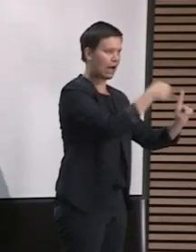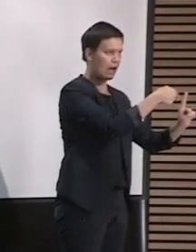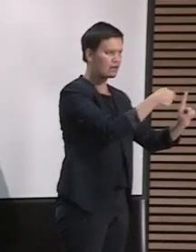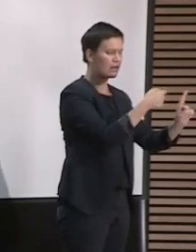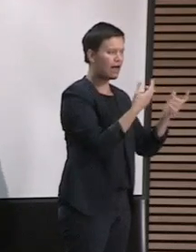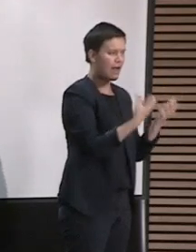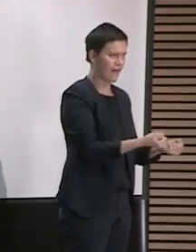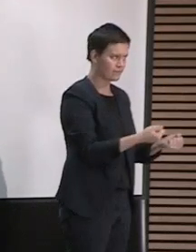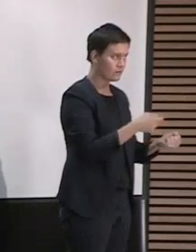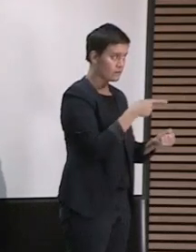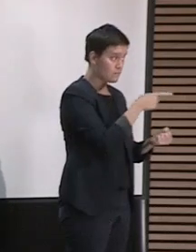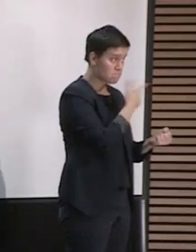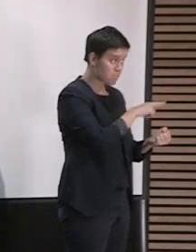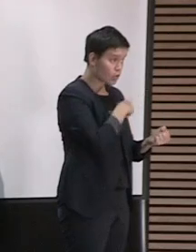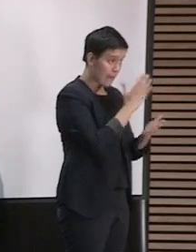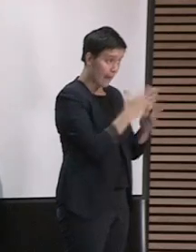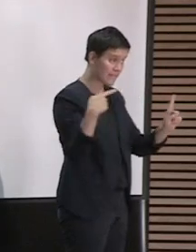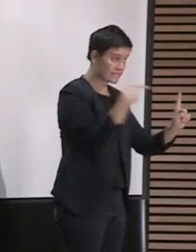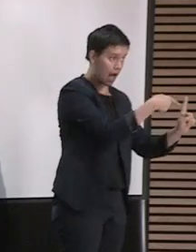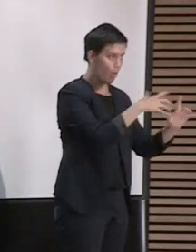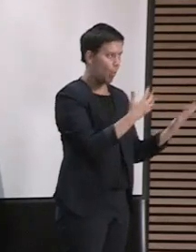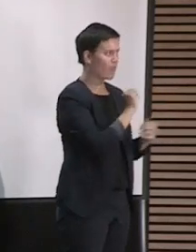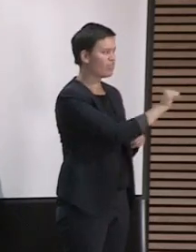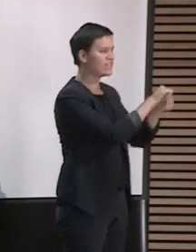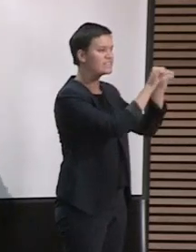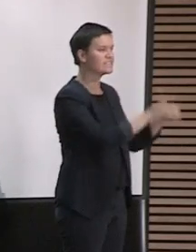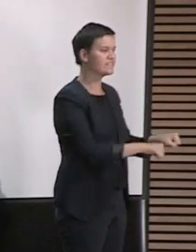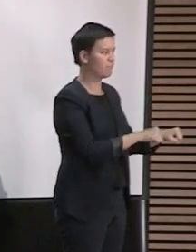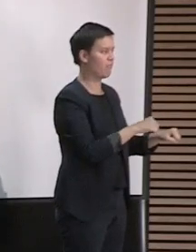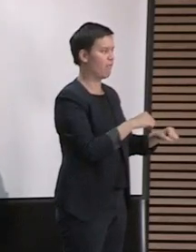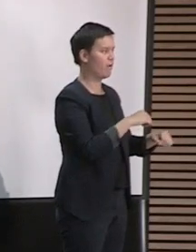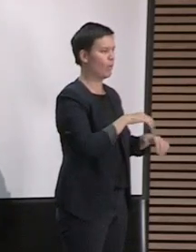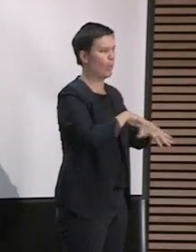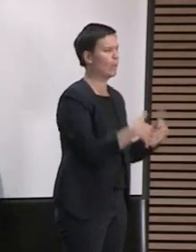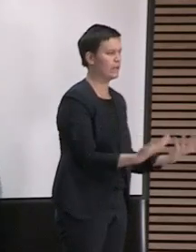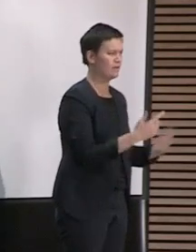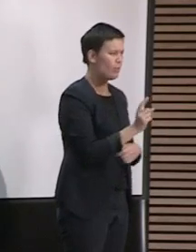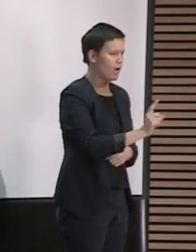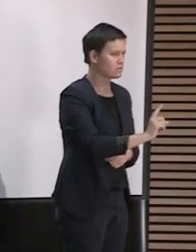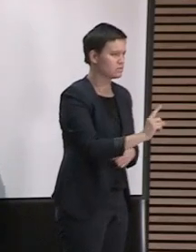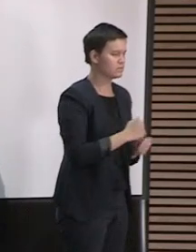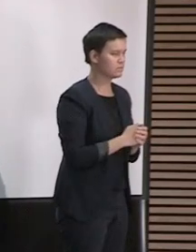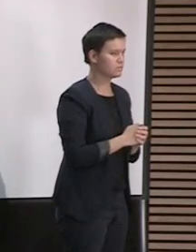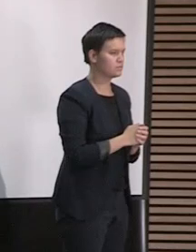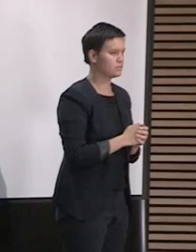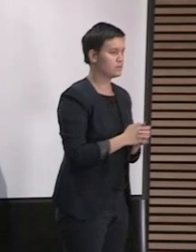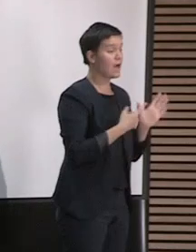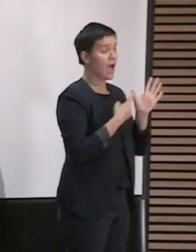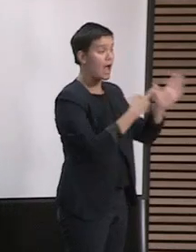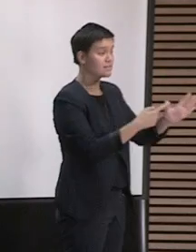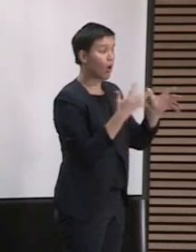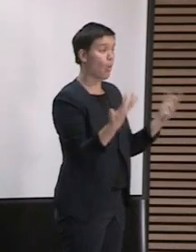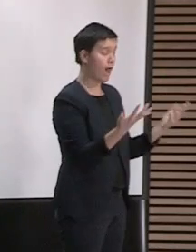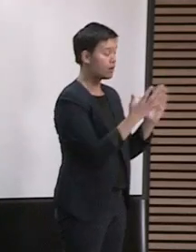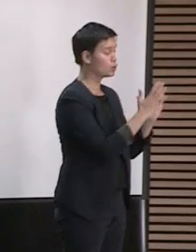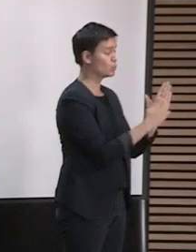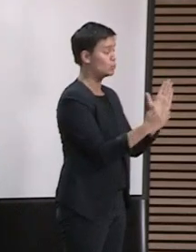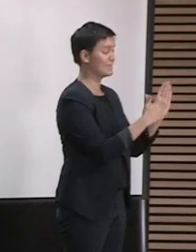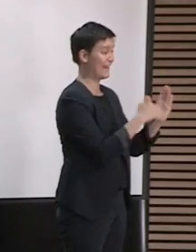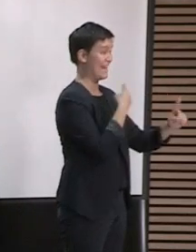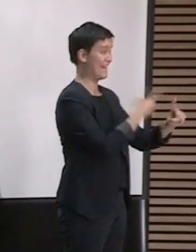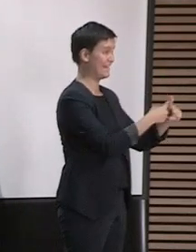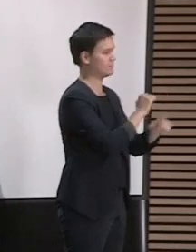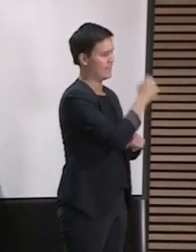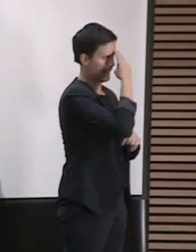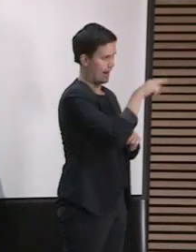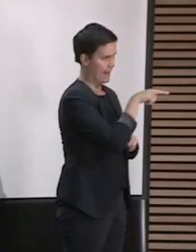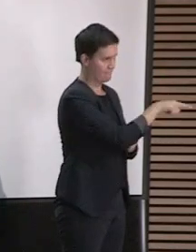COVID.